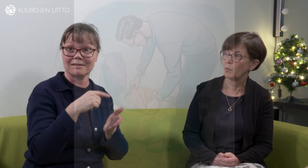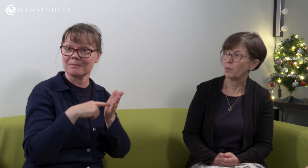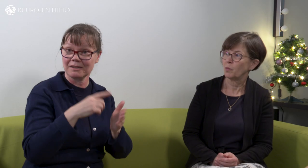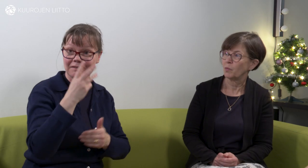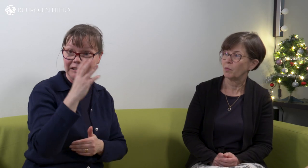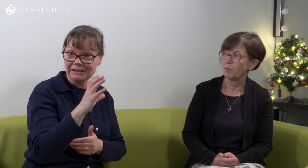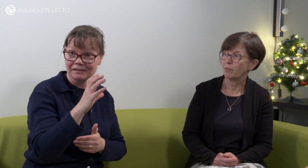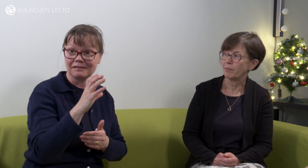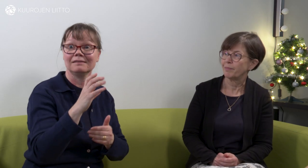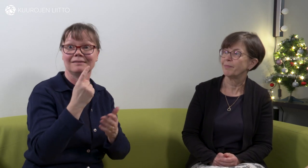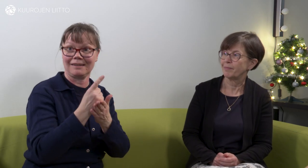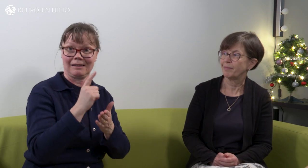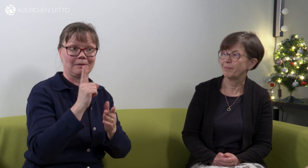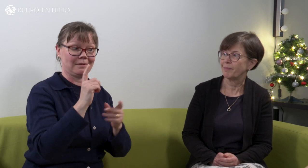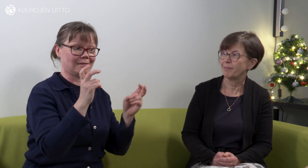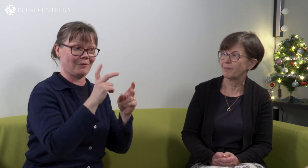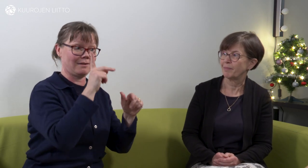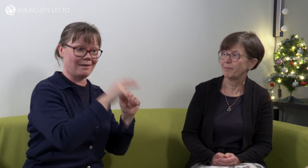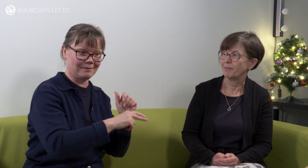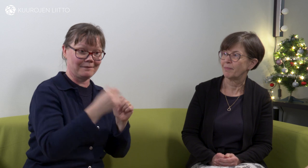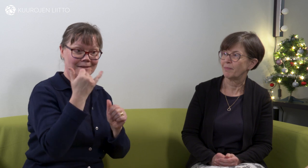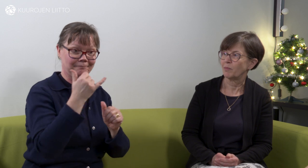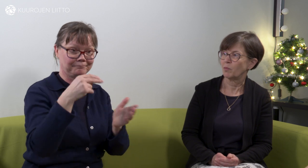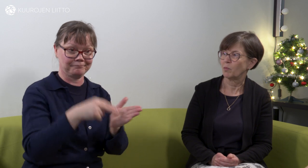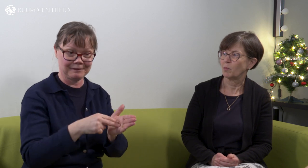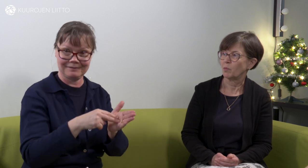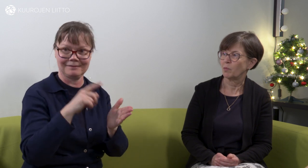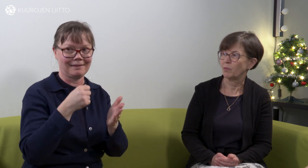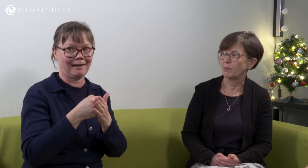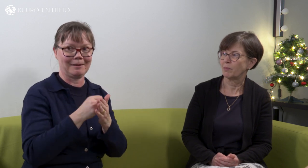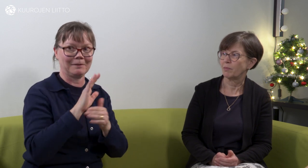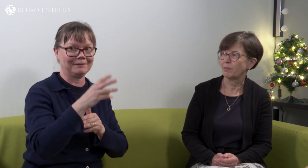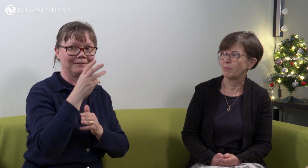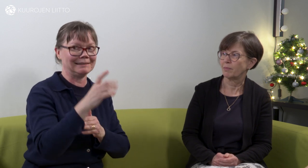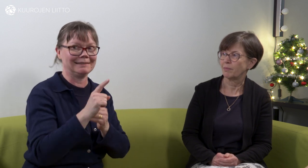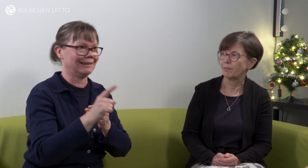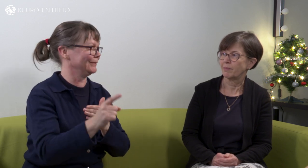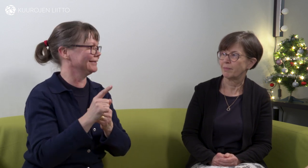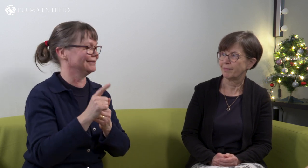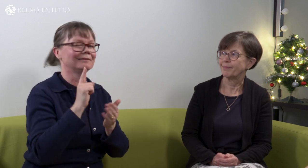On myös tärkeää muistaa että jos sähköt menevät poikki ja vedentulo lakkaa, - ei kannata käyttää WC-pönttöä.